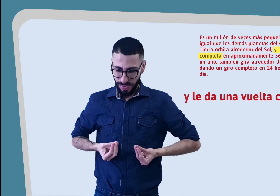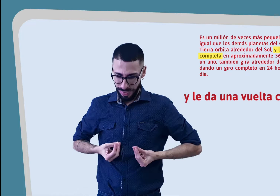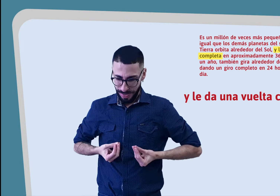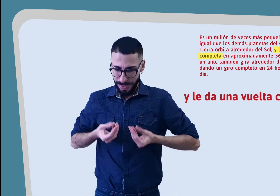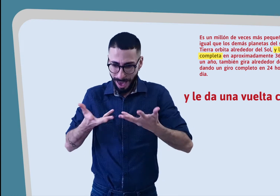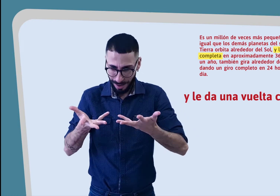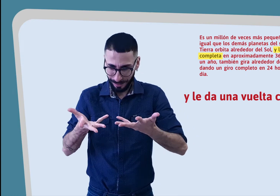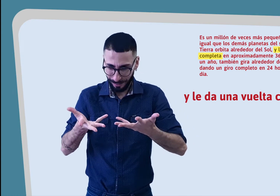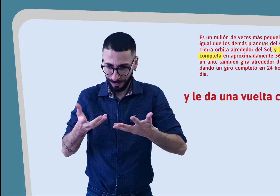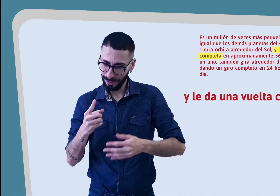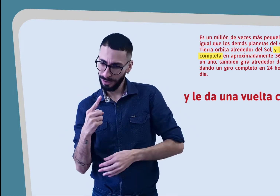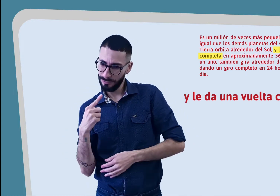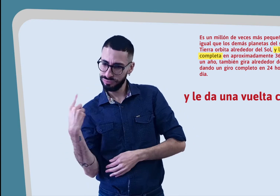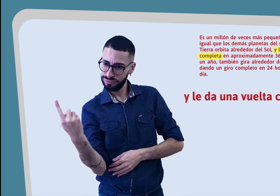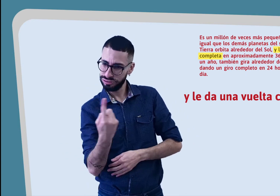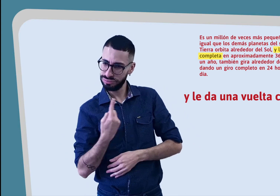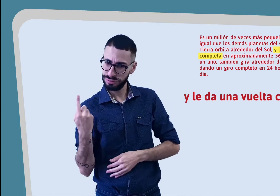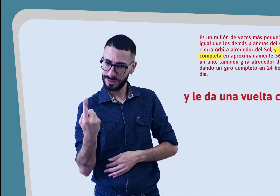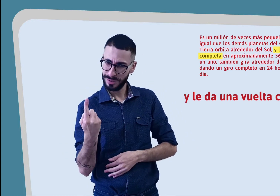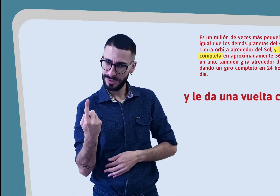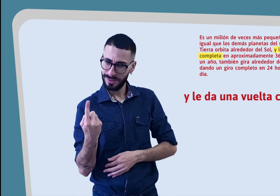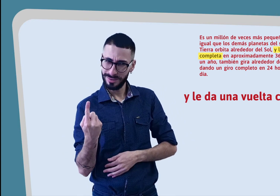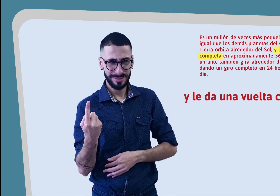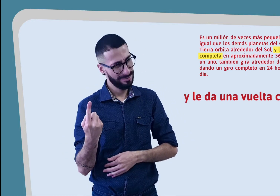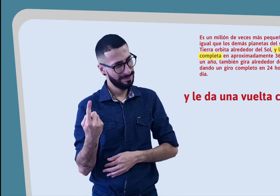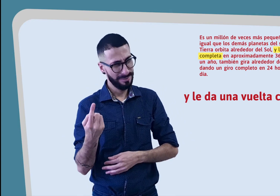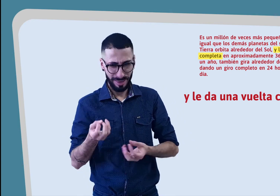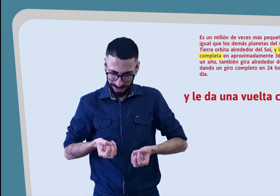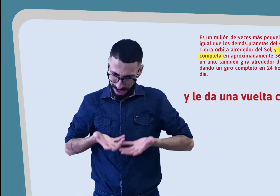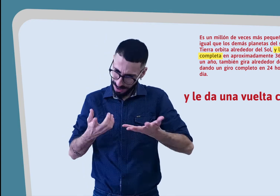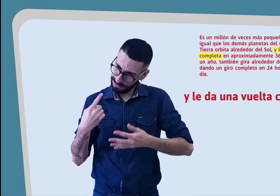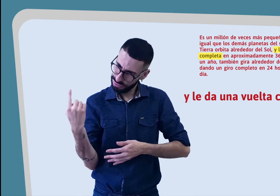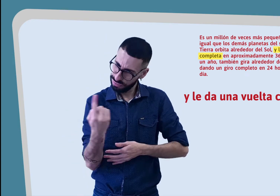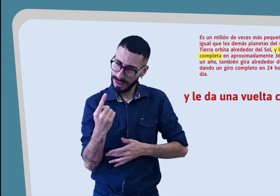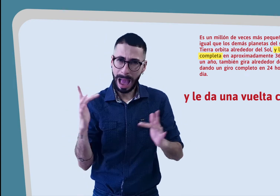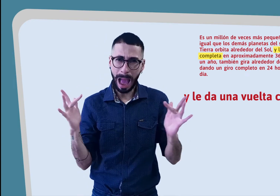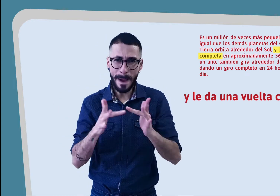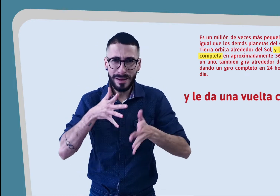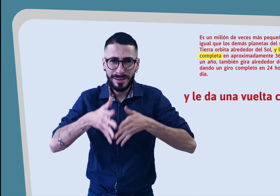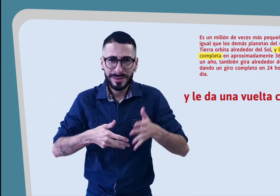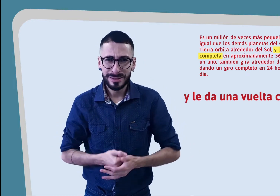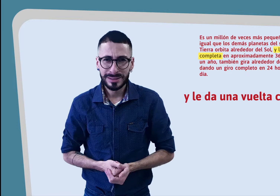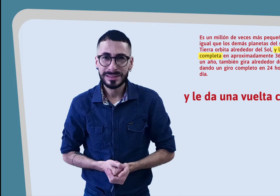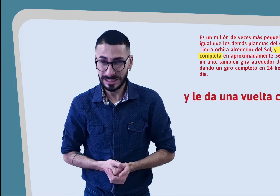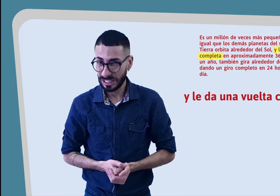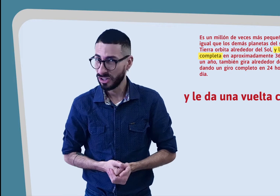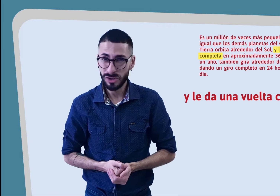Darle vuelta. ¿La expresión "Darle vuelta" está bien? ¿Qué piensan?